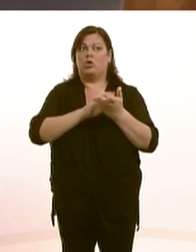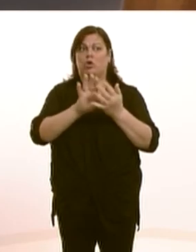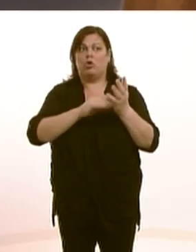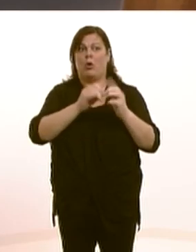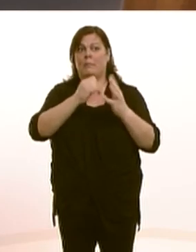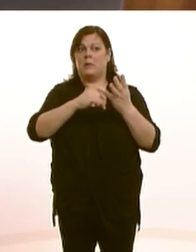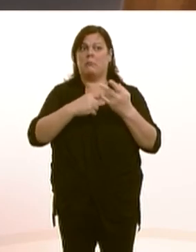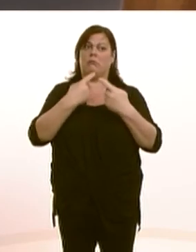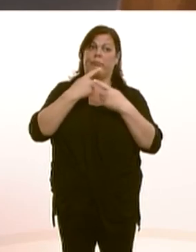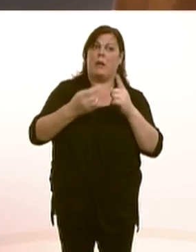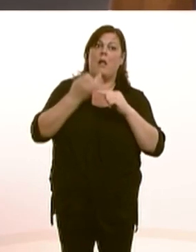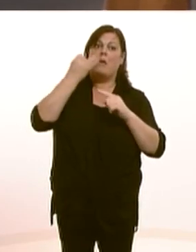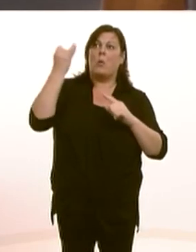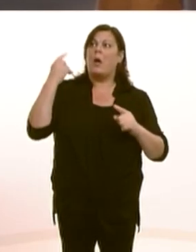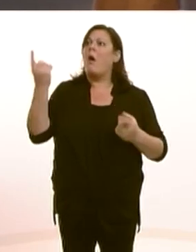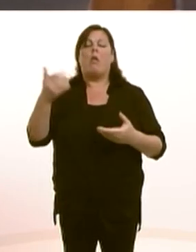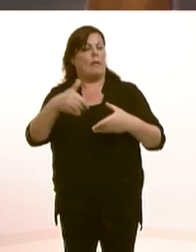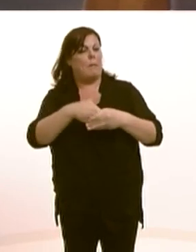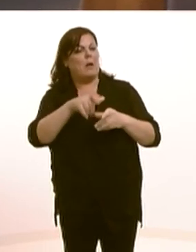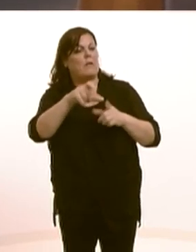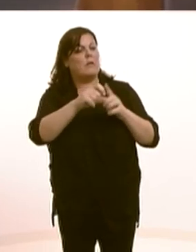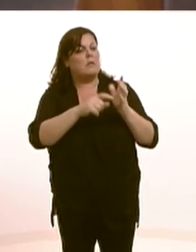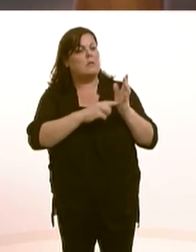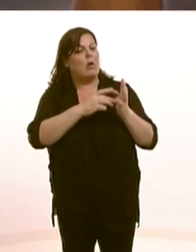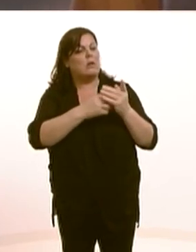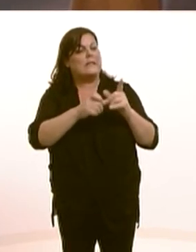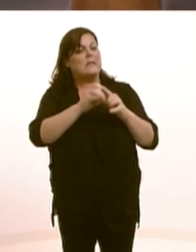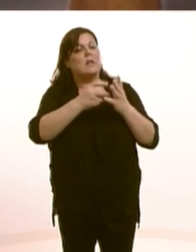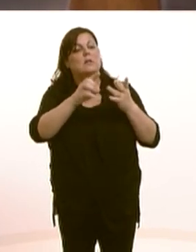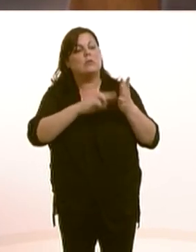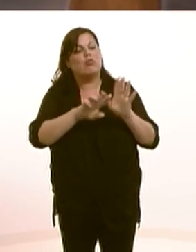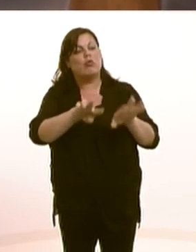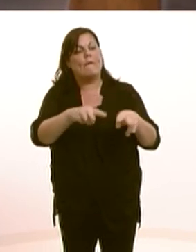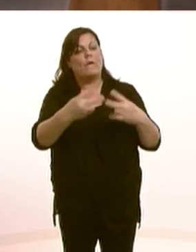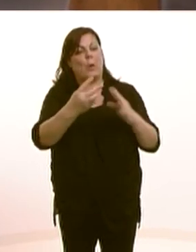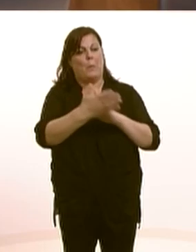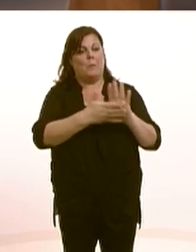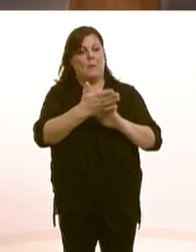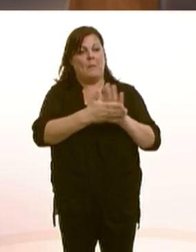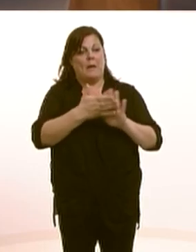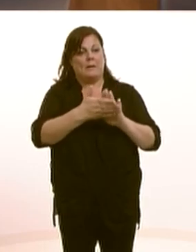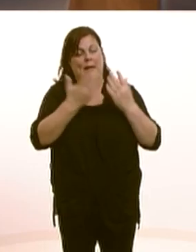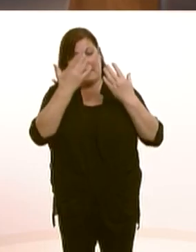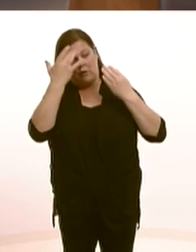dweud mai pwrpas addysg yw sicrhau bod plant yn iach ac yn hyderusóa bydd yn rhan oír